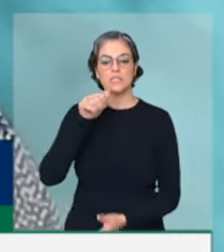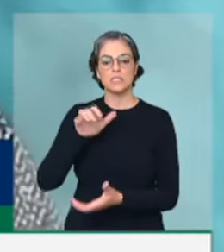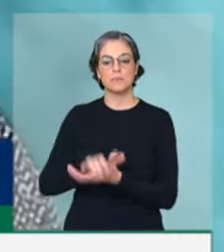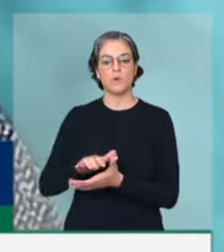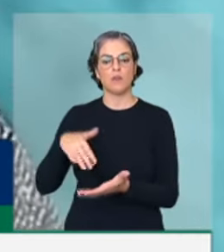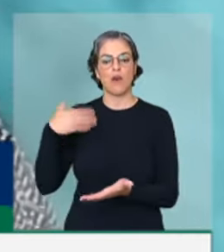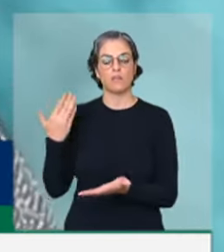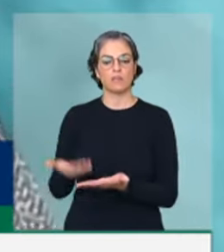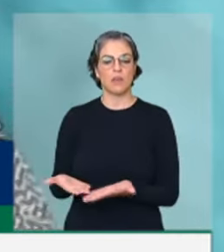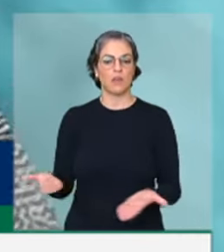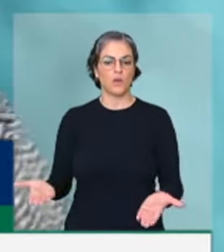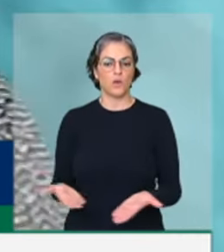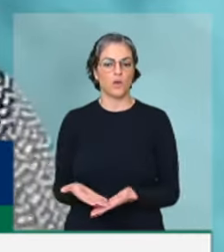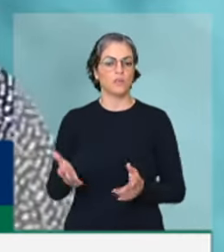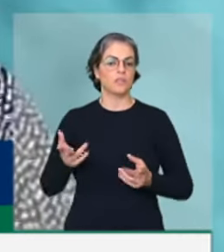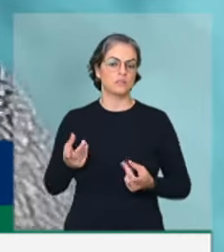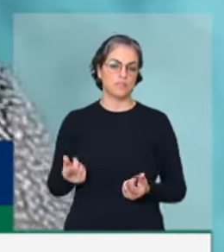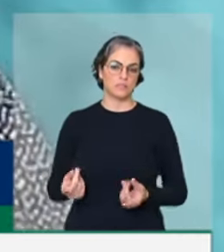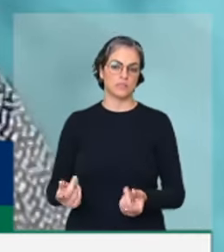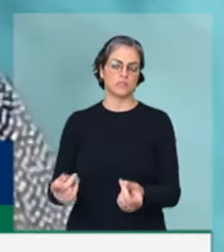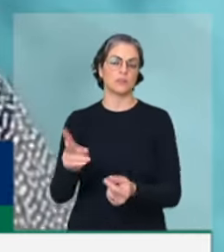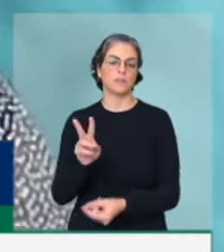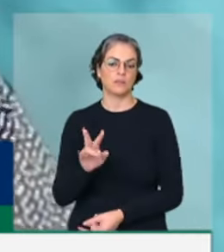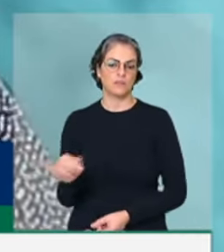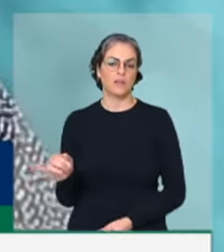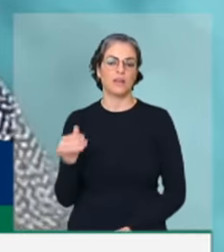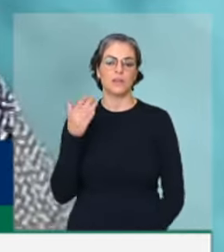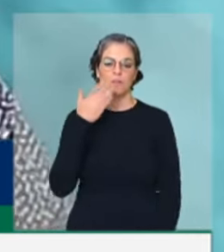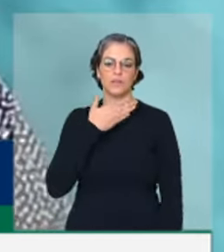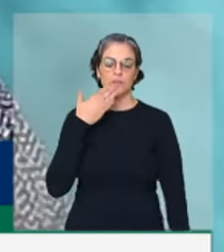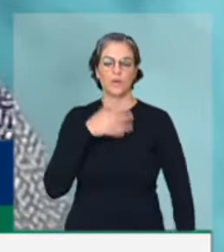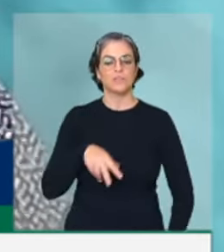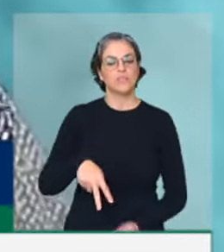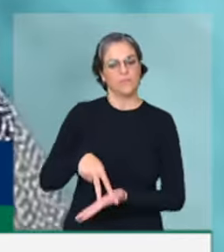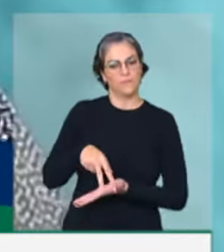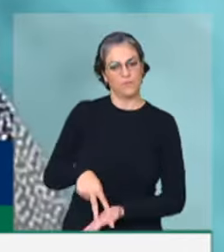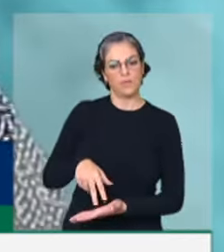HOJE E PARA SEMPRE, A DOCE E FIRME SOLANGE SILVANO IA LIMA. NO MOVIMENTO ESTUDANT L ELE FOI DIRIGINDO DA UNIÃO DOS